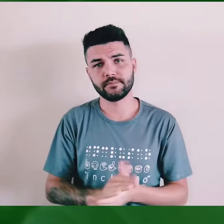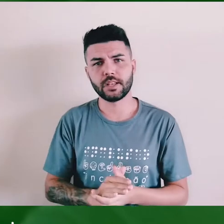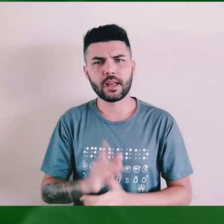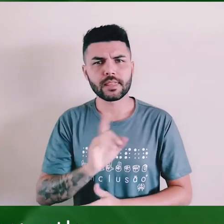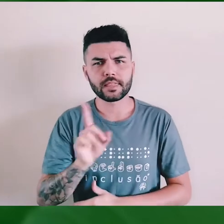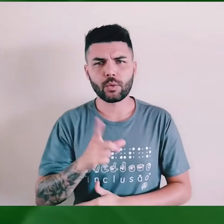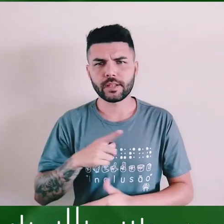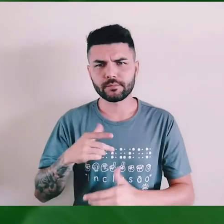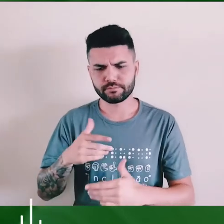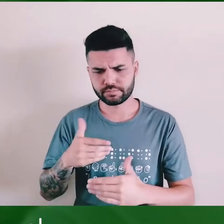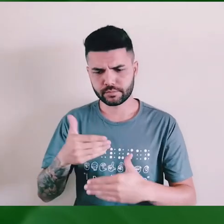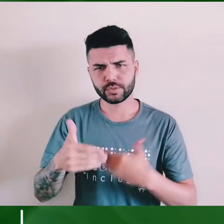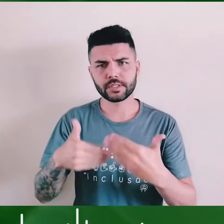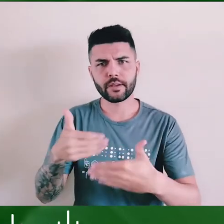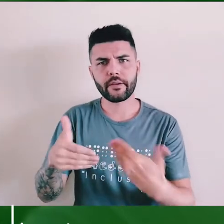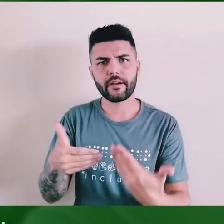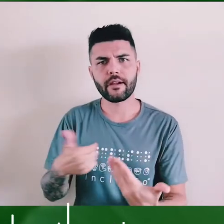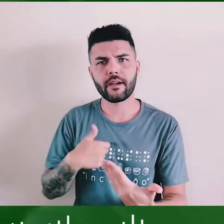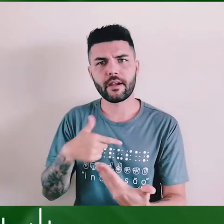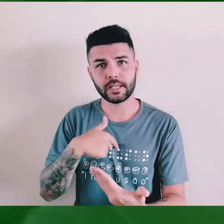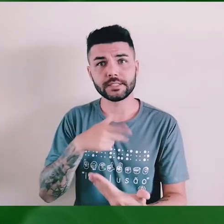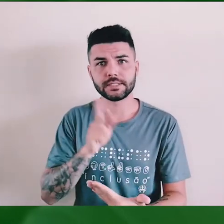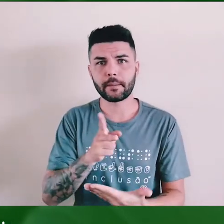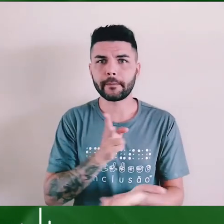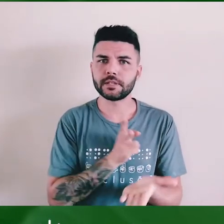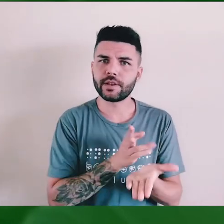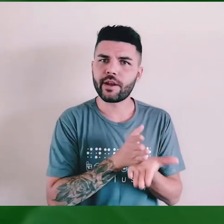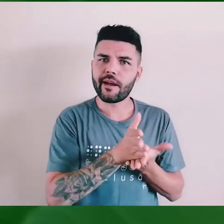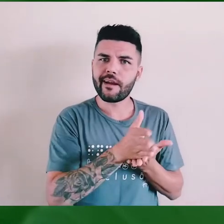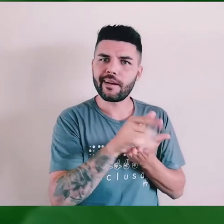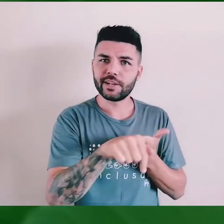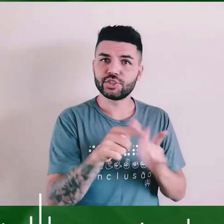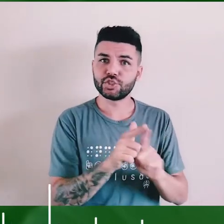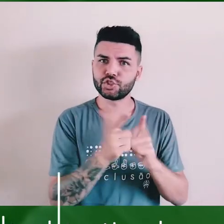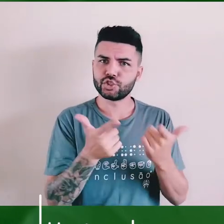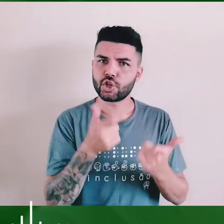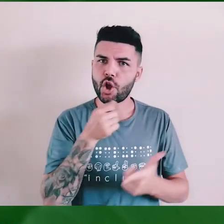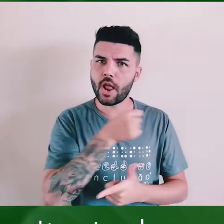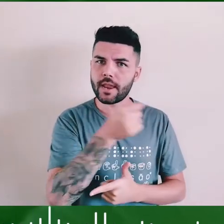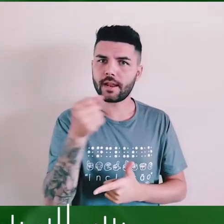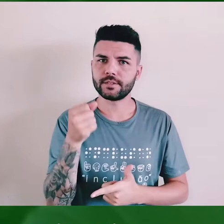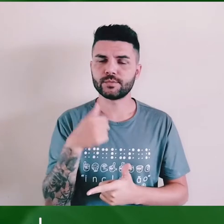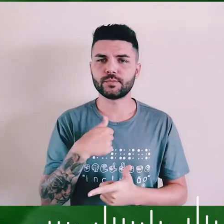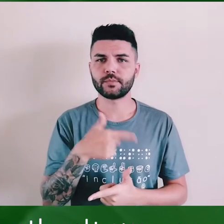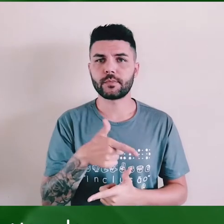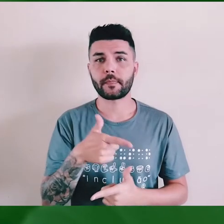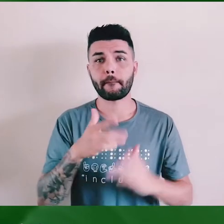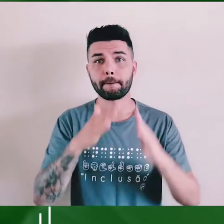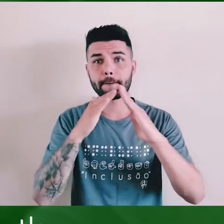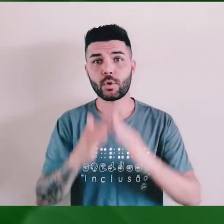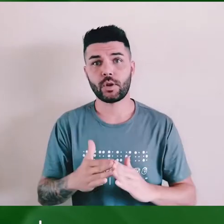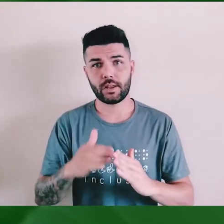prosseguimento no jornalismo. Isso eu morava em São Paulo, então assim, eu sou filho